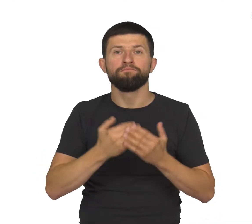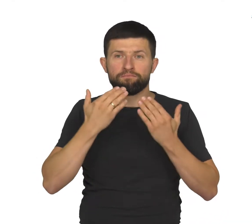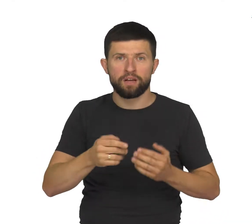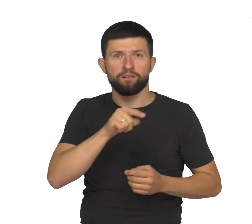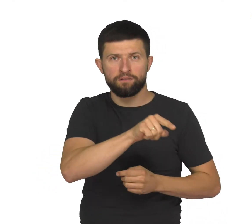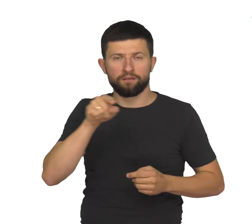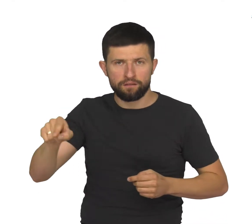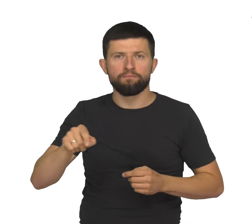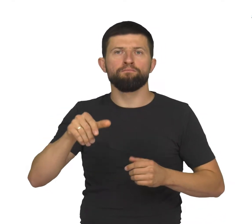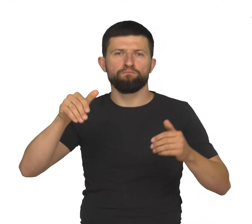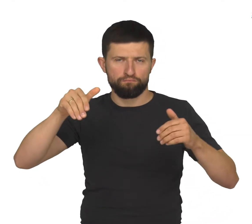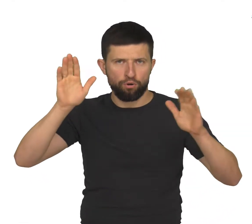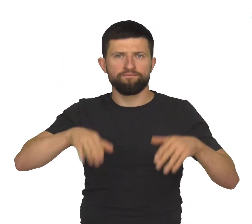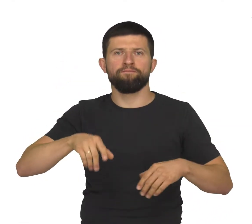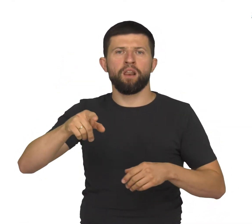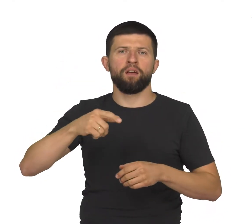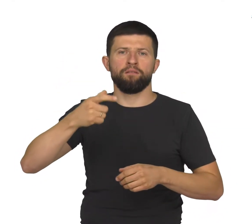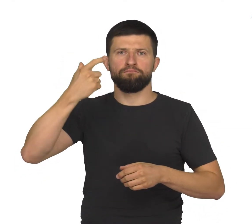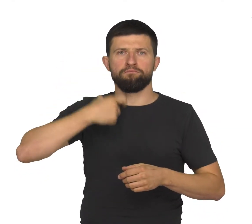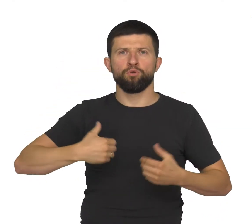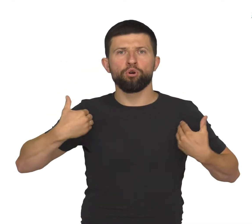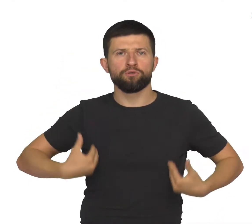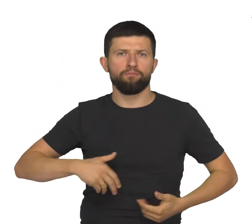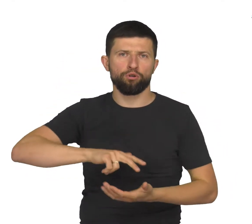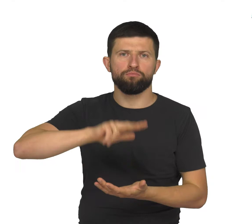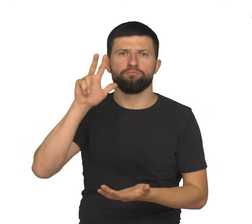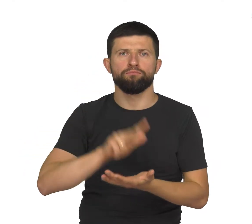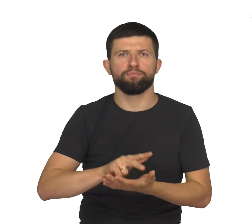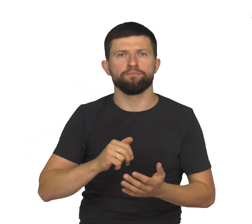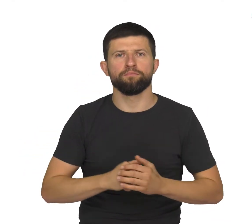Pozwalają one potwierdzić Twoją tożsamość.